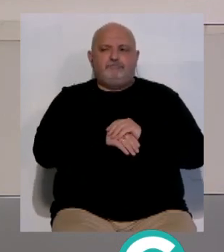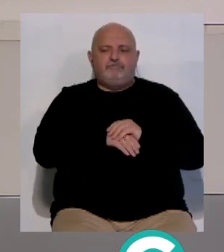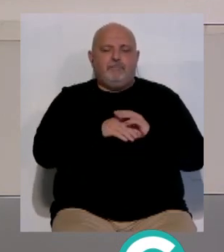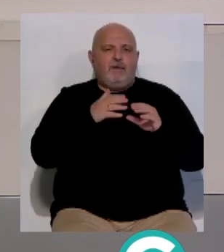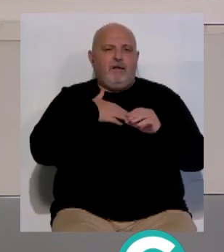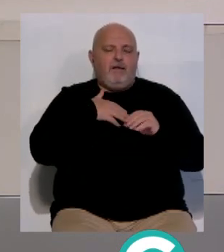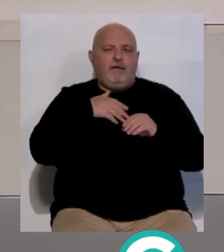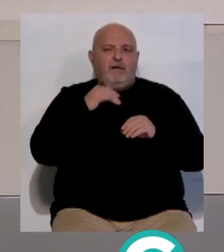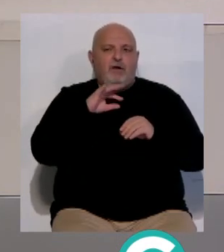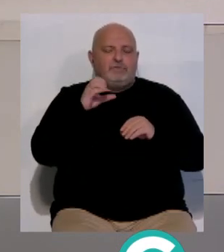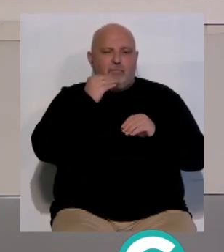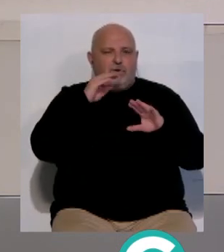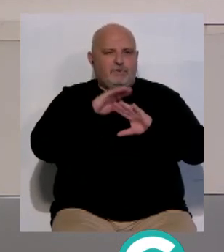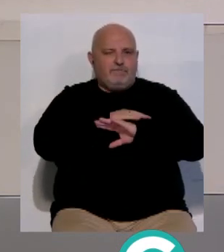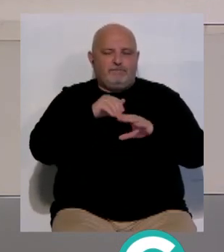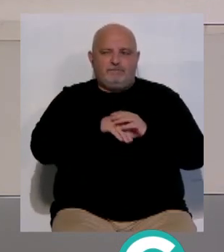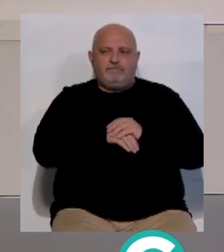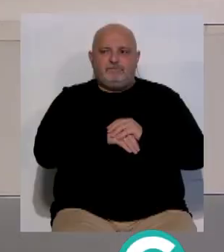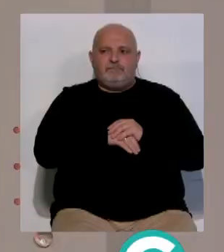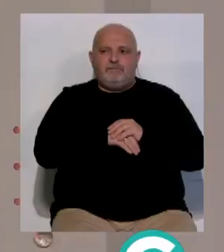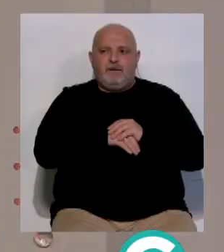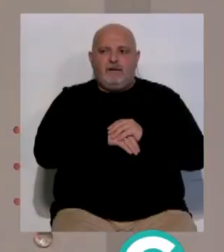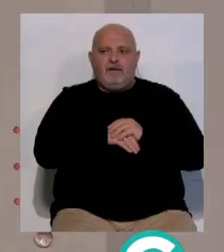área José Figueroa muy buenas noches buenas noches Nacho qué tal qué valoración hacemos